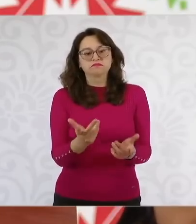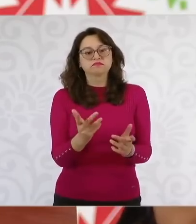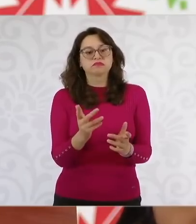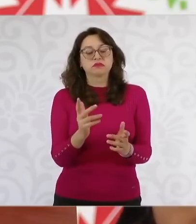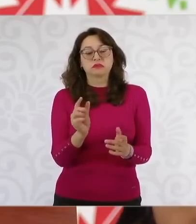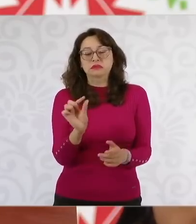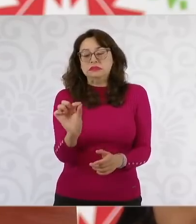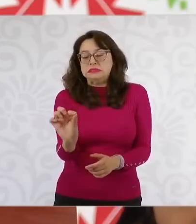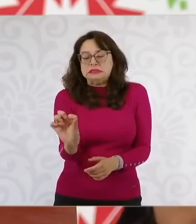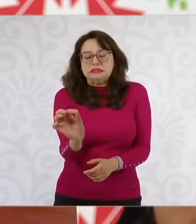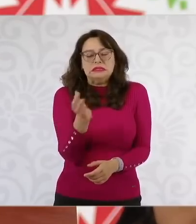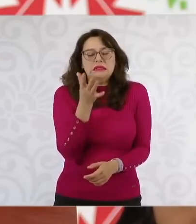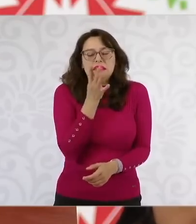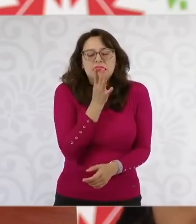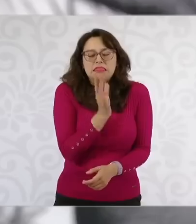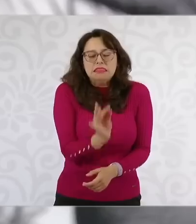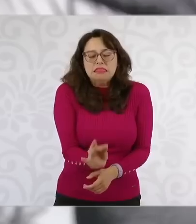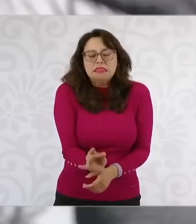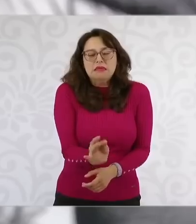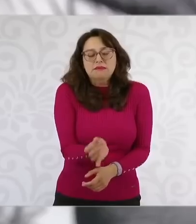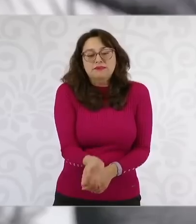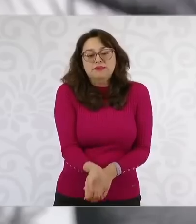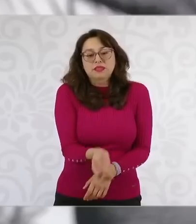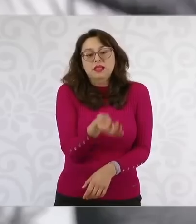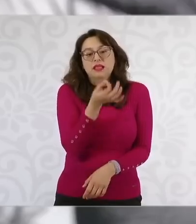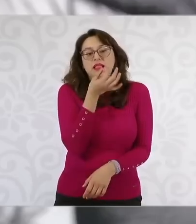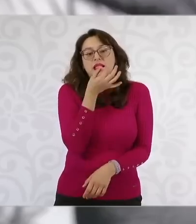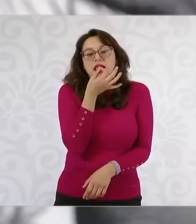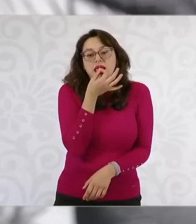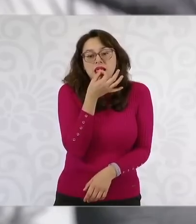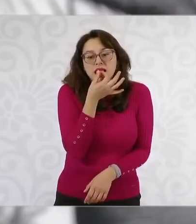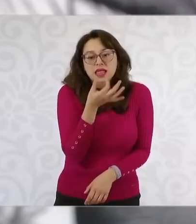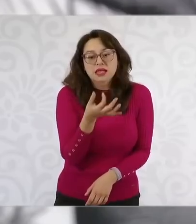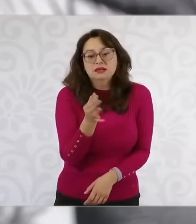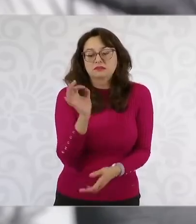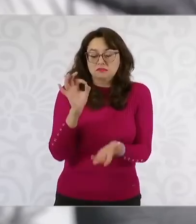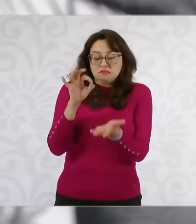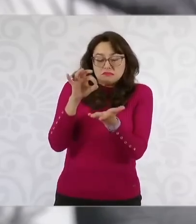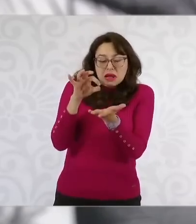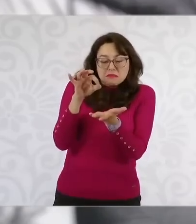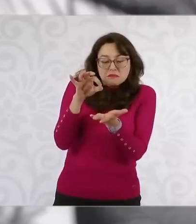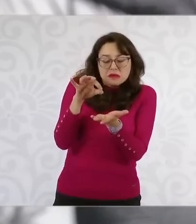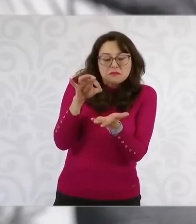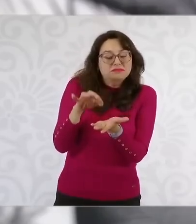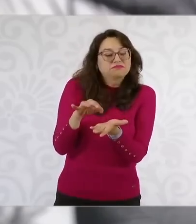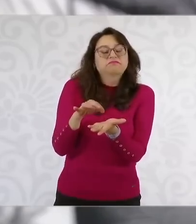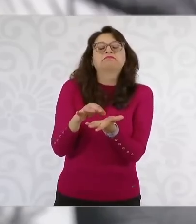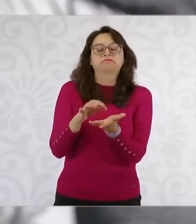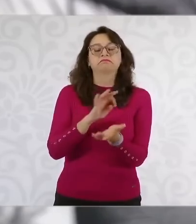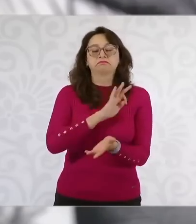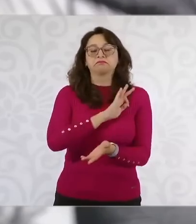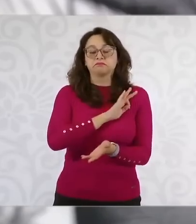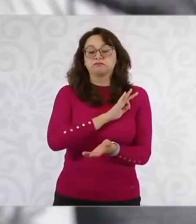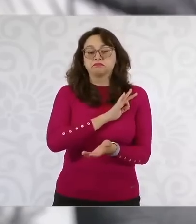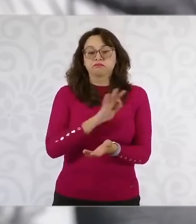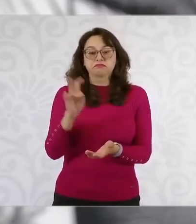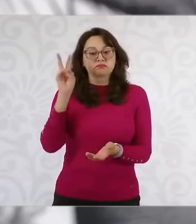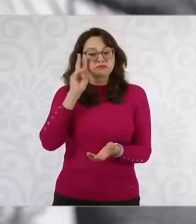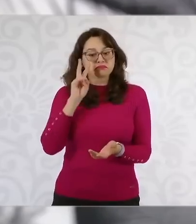cantidad Tan pequeña como cuatro o cinco pequeños granitos de sal puede producir un grado de TX idad